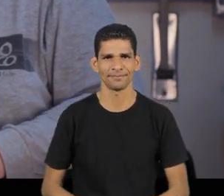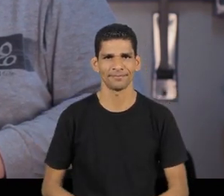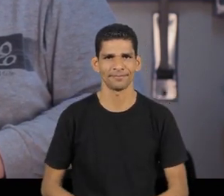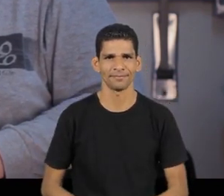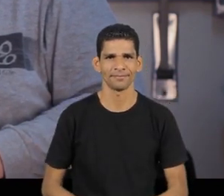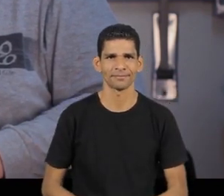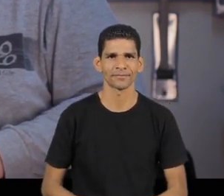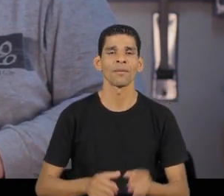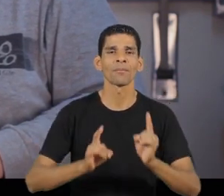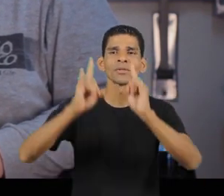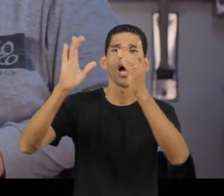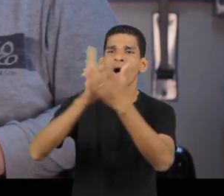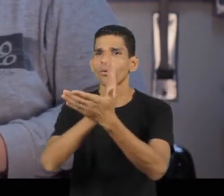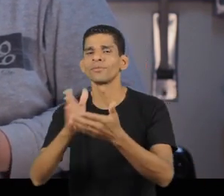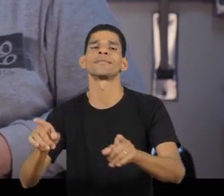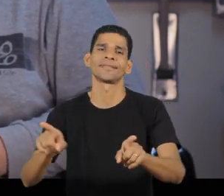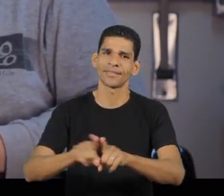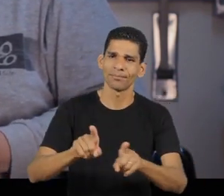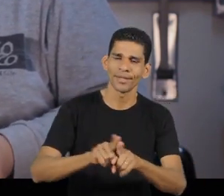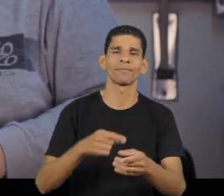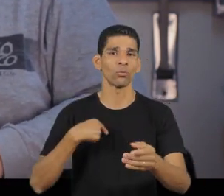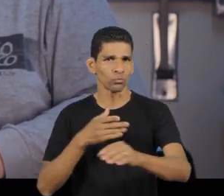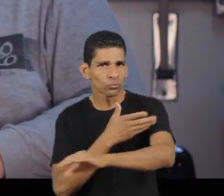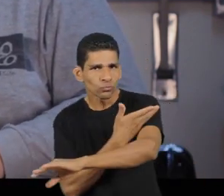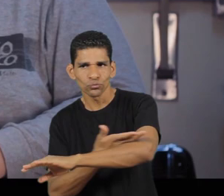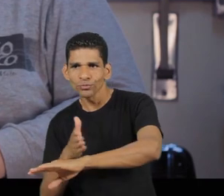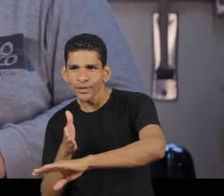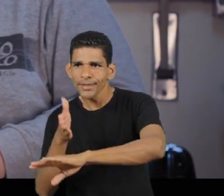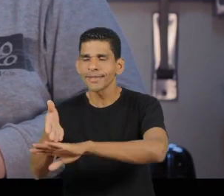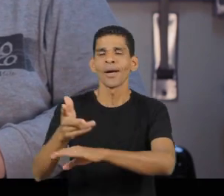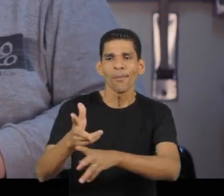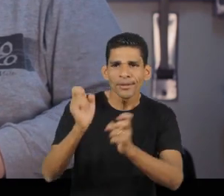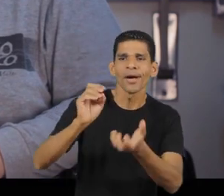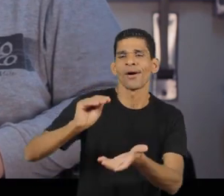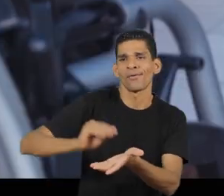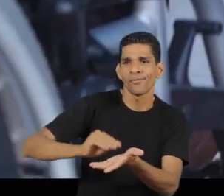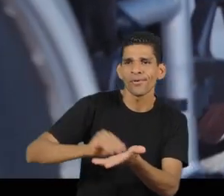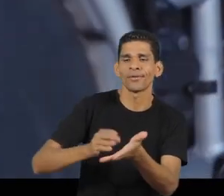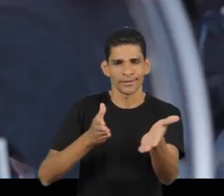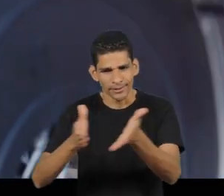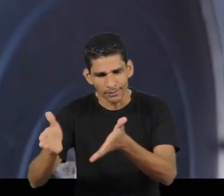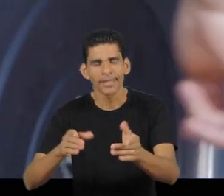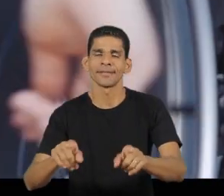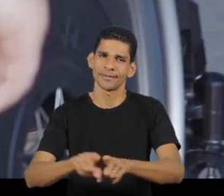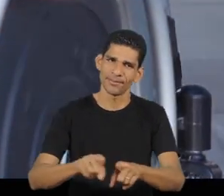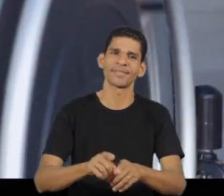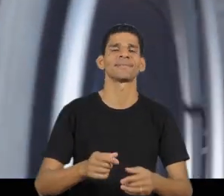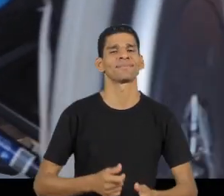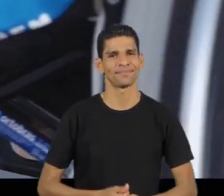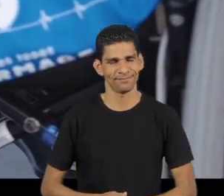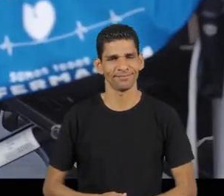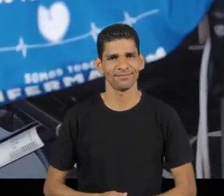alguns prédios que eu tenho conhecimento ainda que não tem muita acessibilidade.